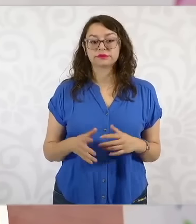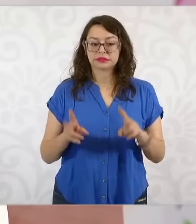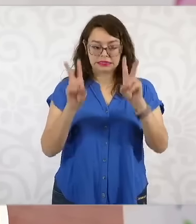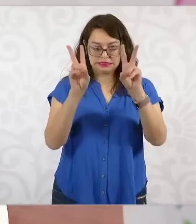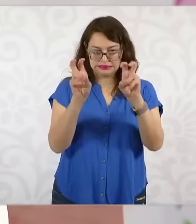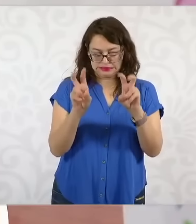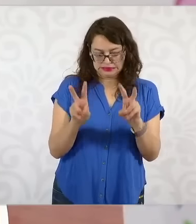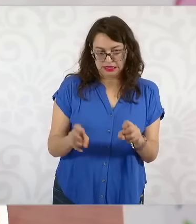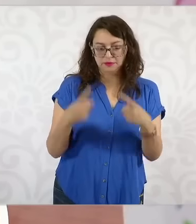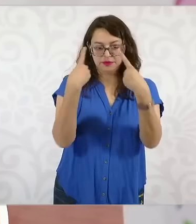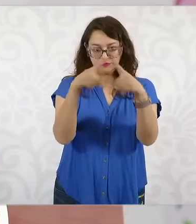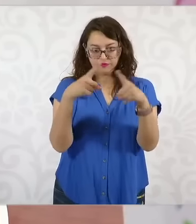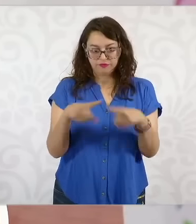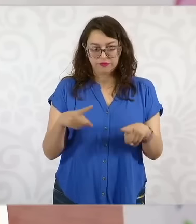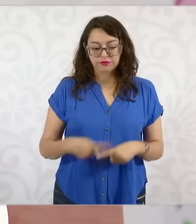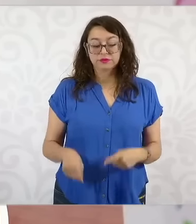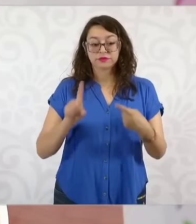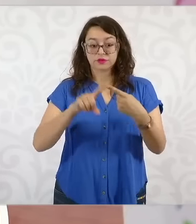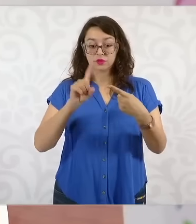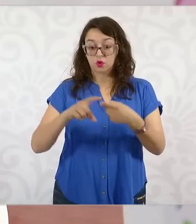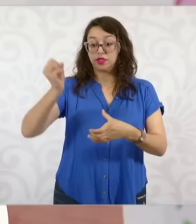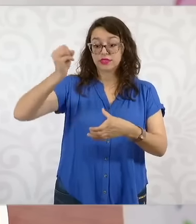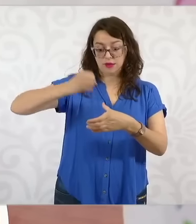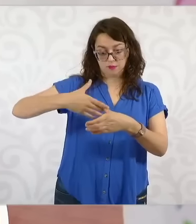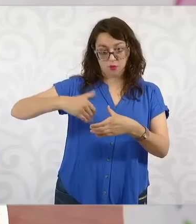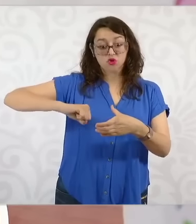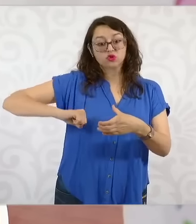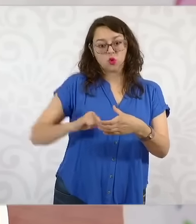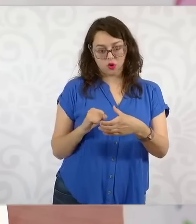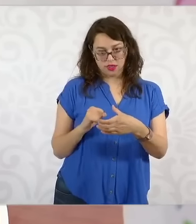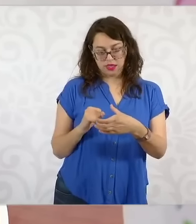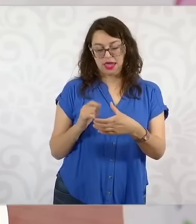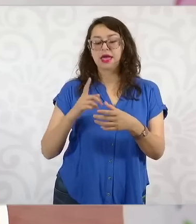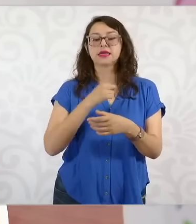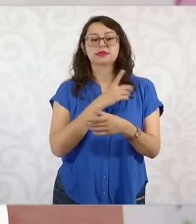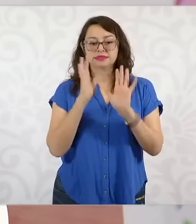¿no? Uno era lo del depósito en garantía, eh, que ya quedó modificado el contrato de